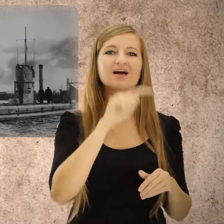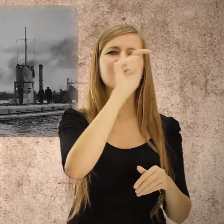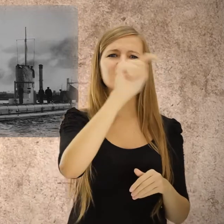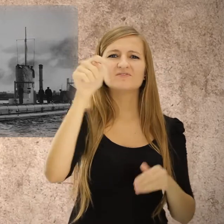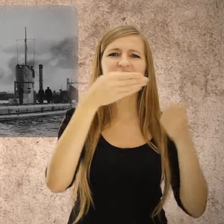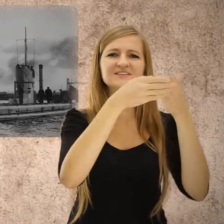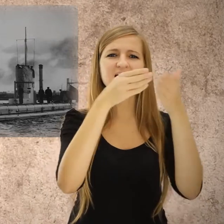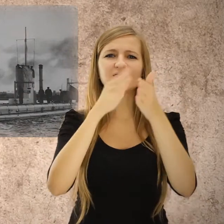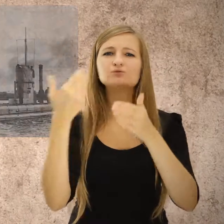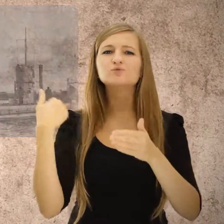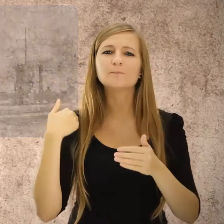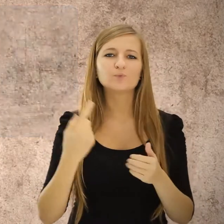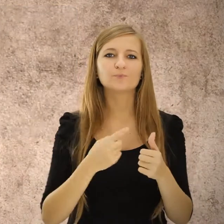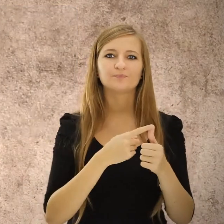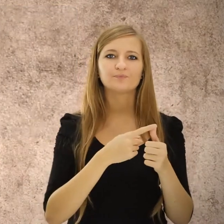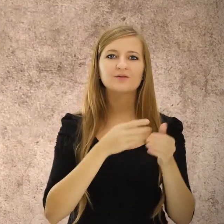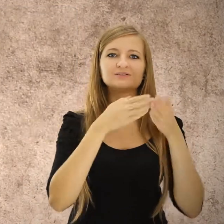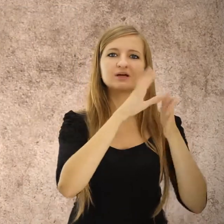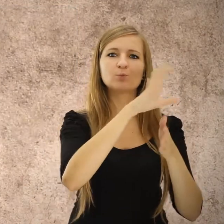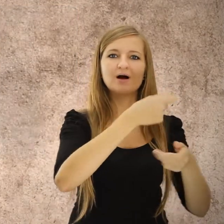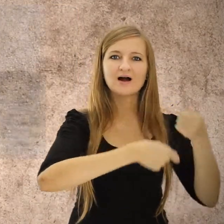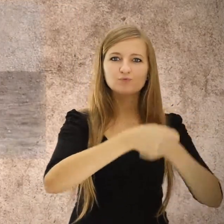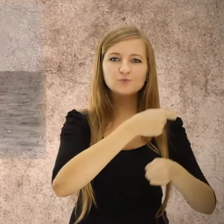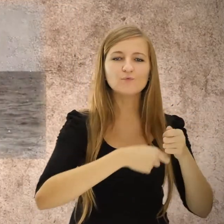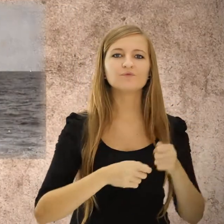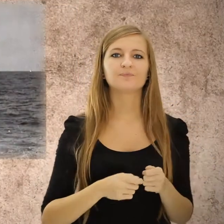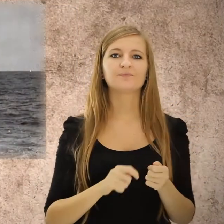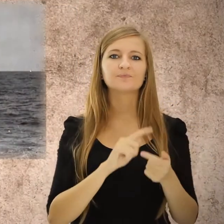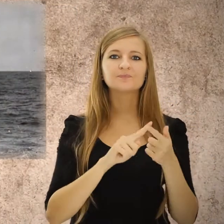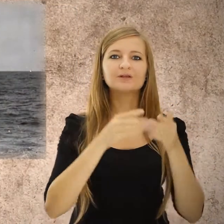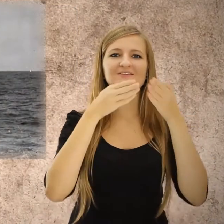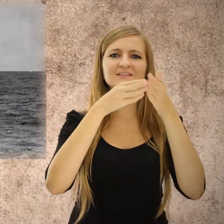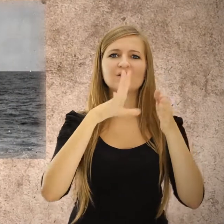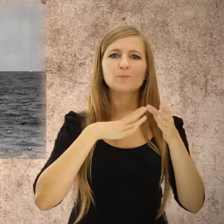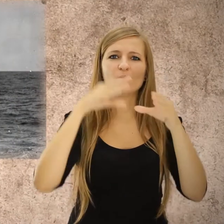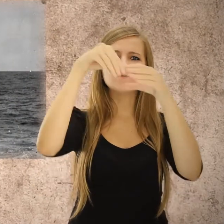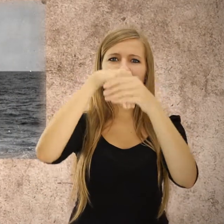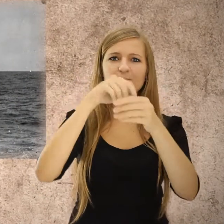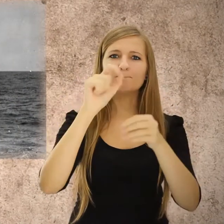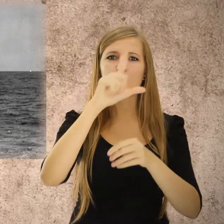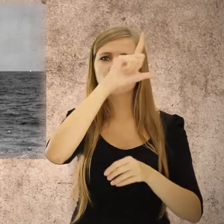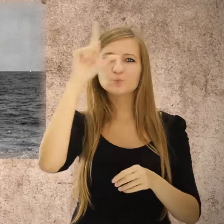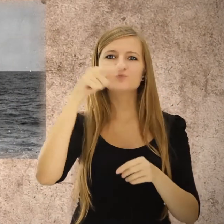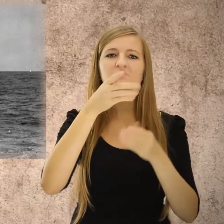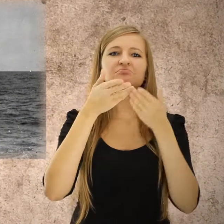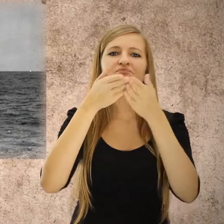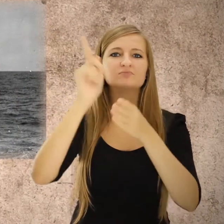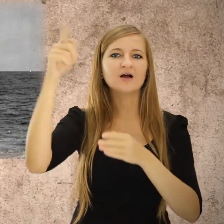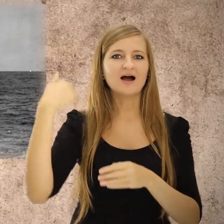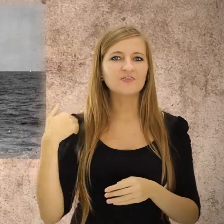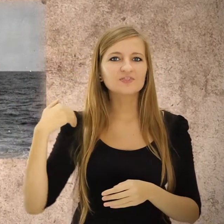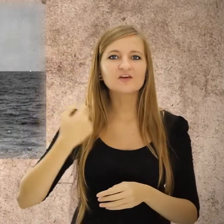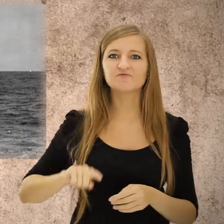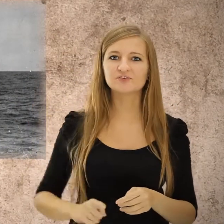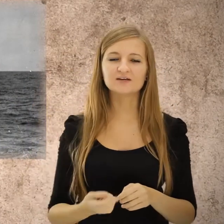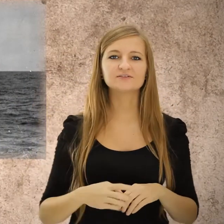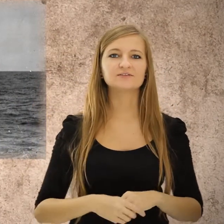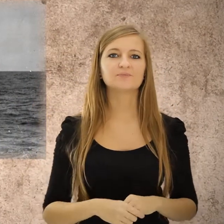statki handlowe, ale też pasażerskie płynące do Wielkiej Brytanii lub Francji.